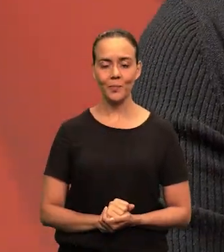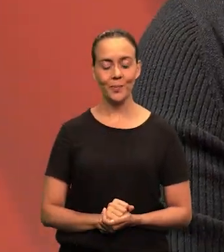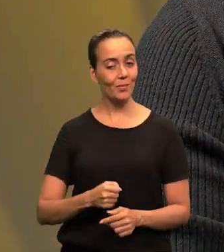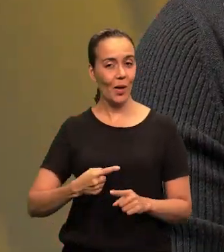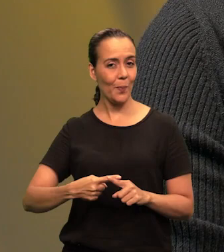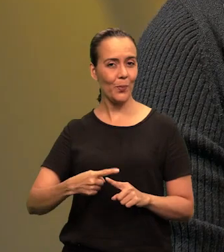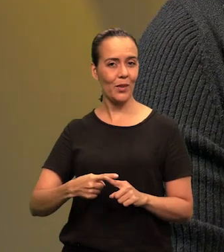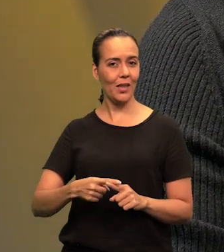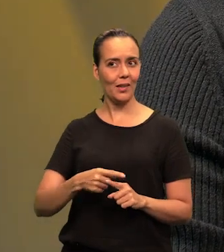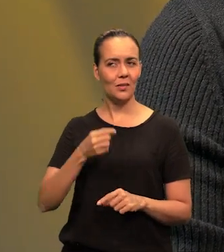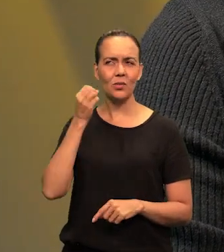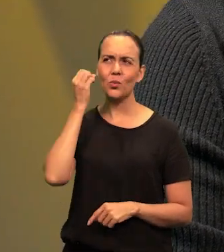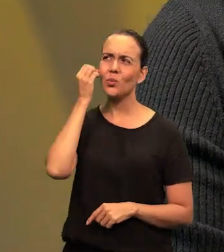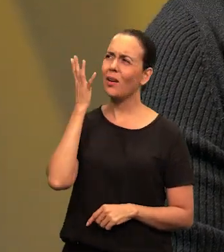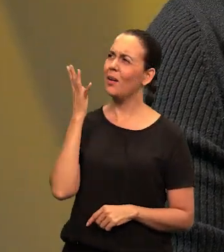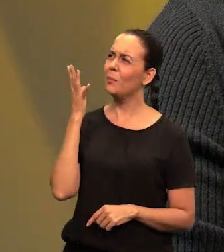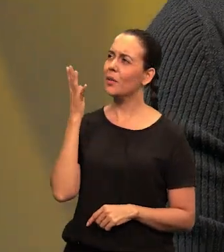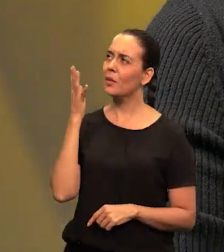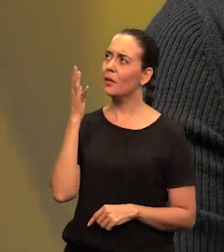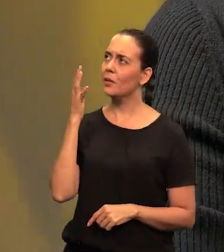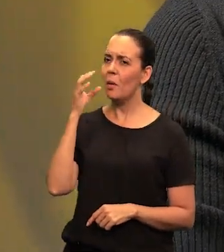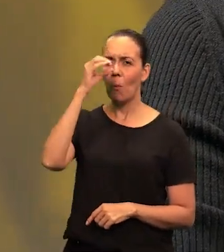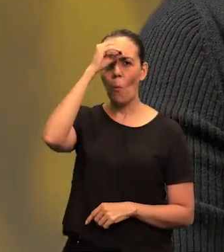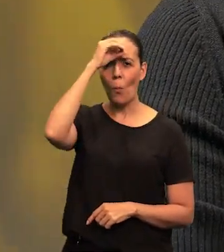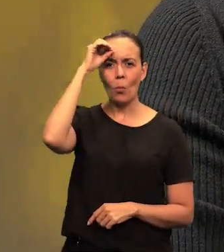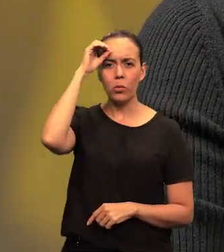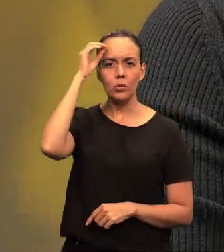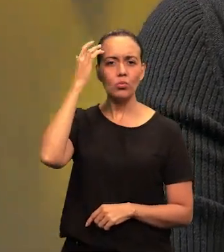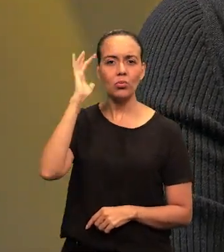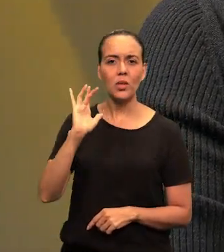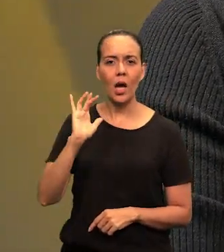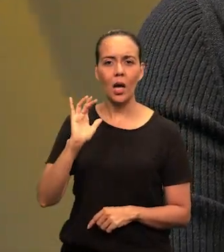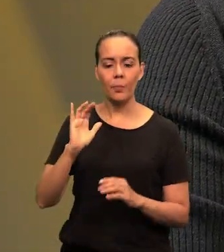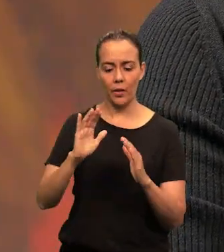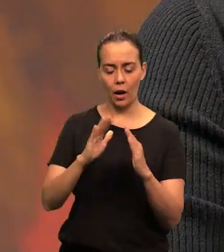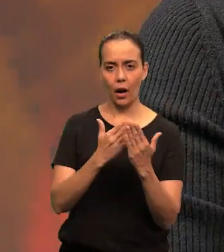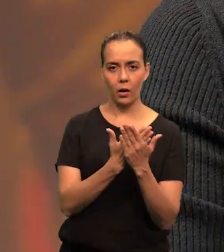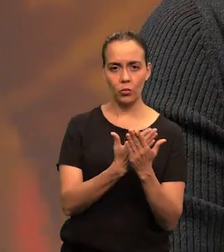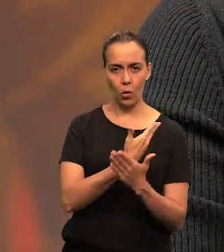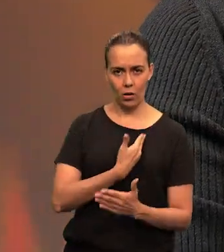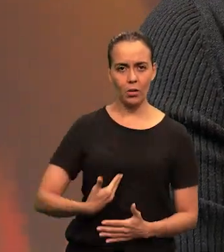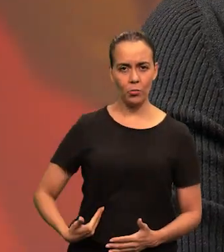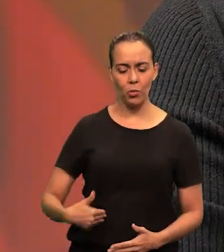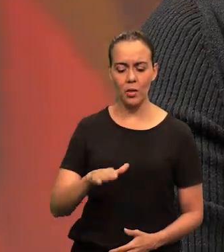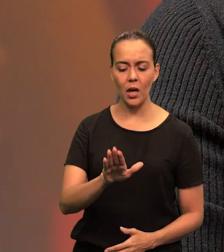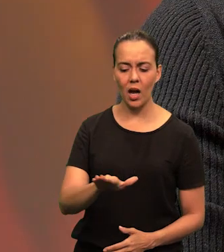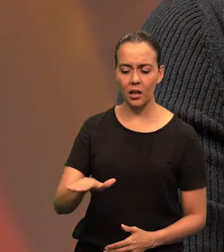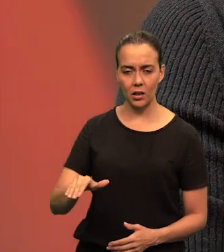não lembra e não entende que as crianças da escola pública, elas chegam ali, muitas vezes,